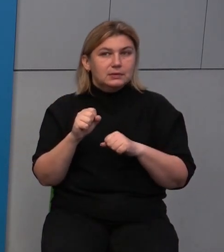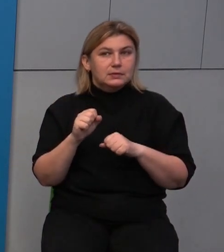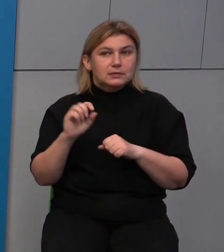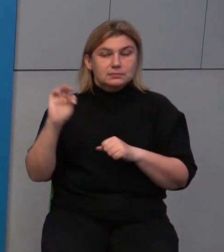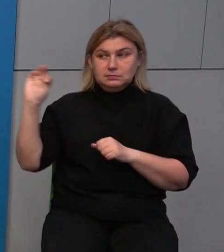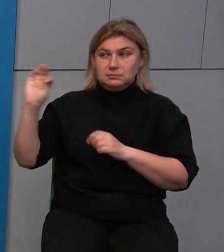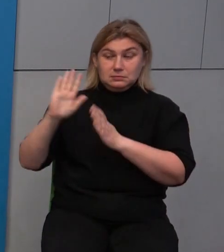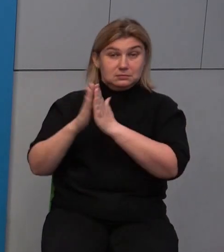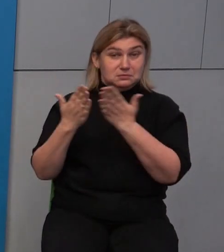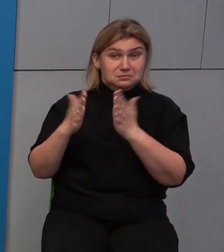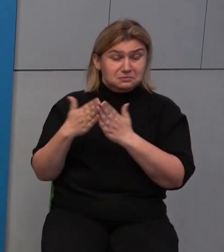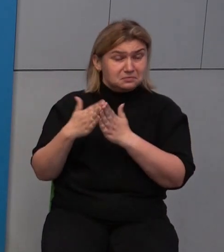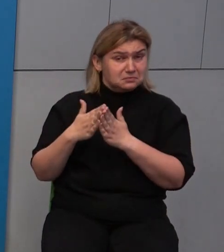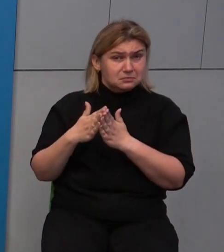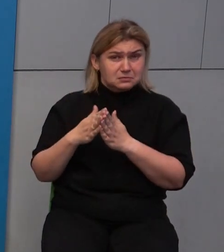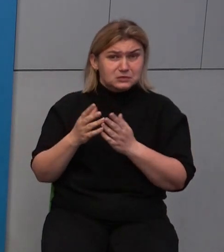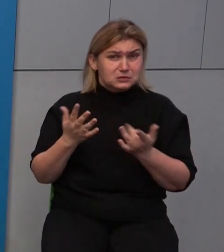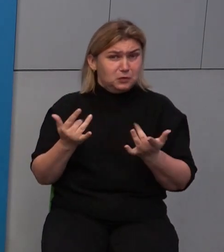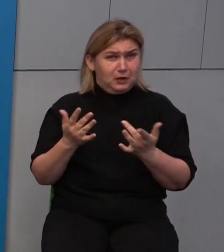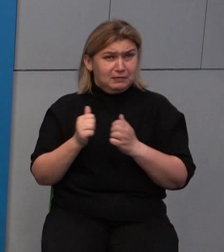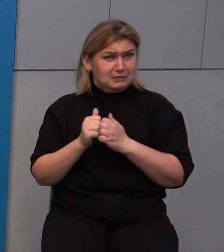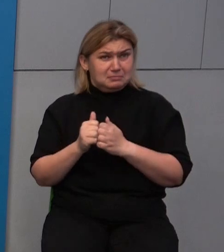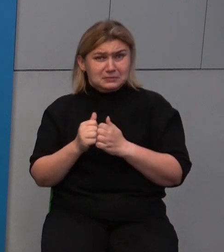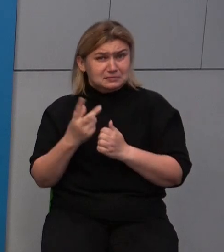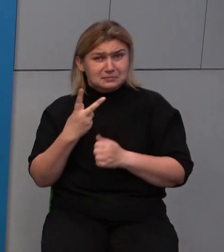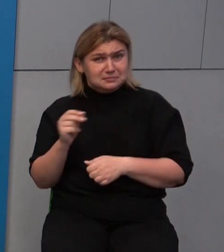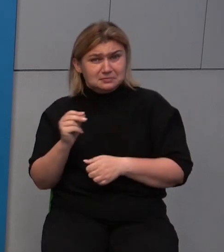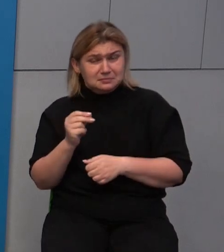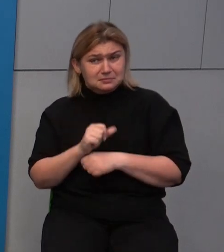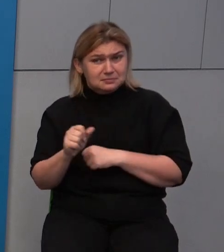to jest dosyć niełatwe zadanie, biorąc pod uwagę, że on sam,